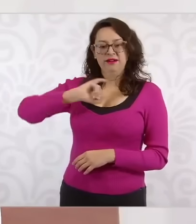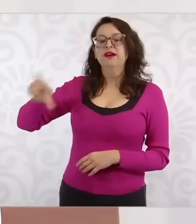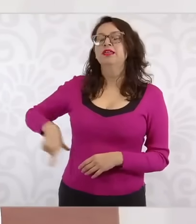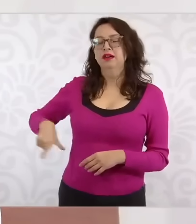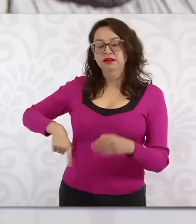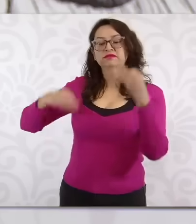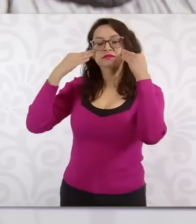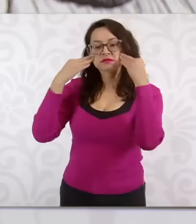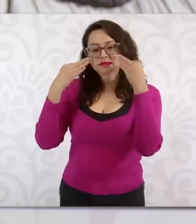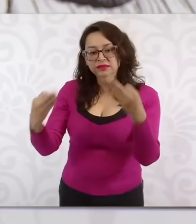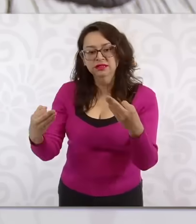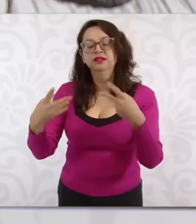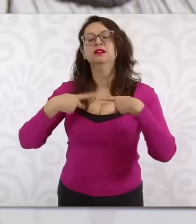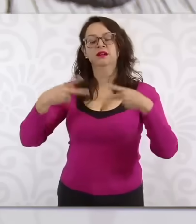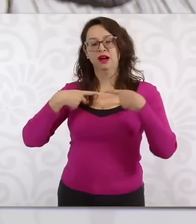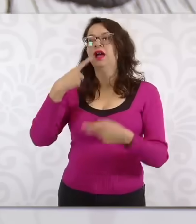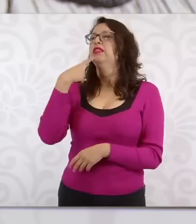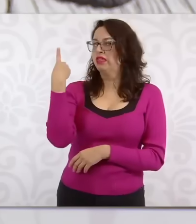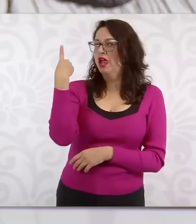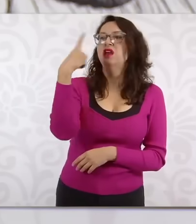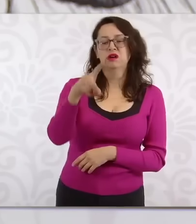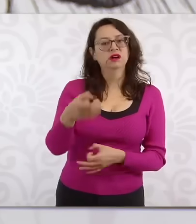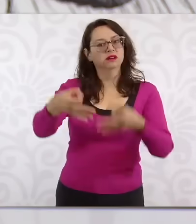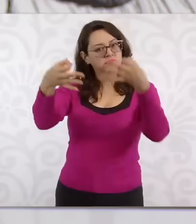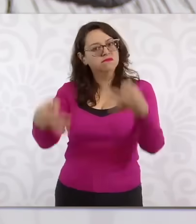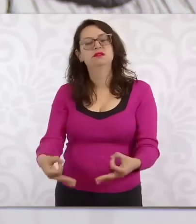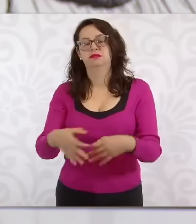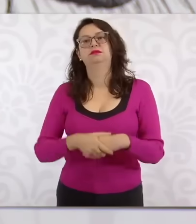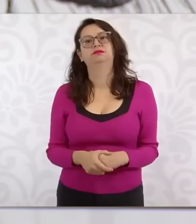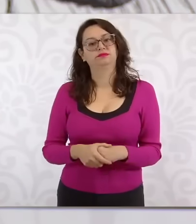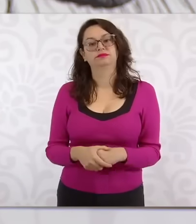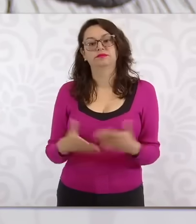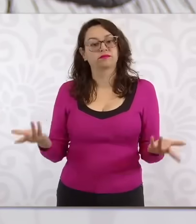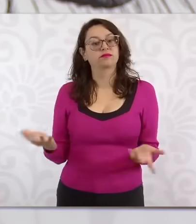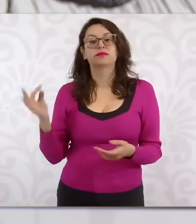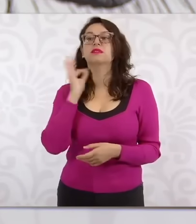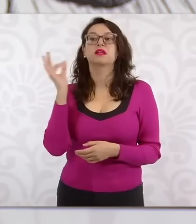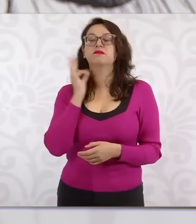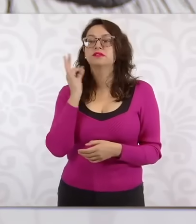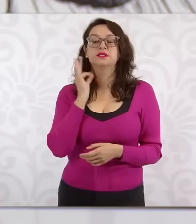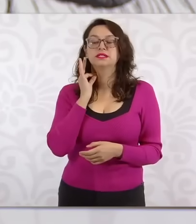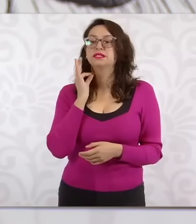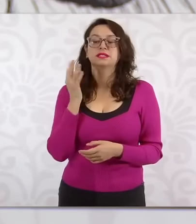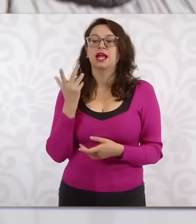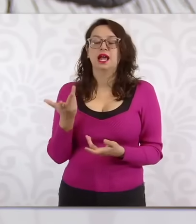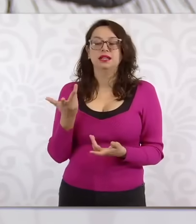fue denuncia de la persona. La fiscal general era fiscal de la ciudad de México y fue bajo denuncia.